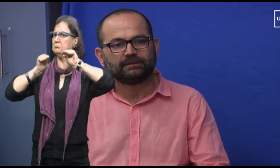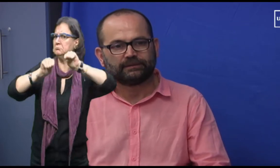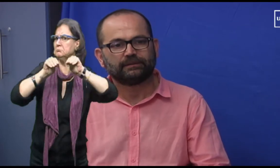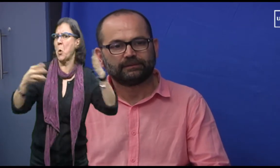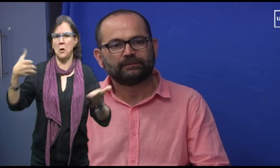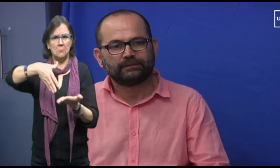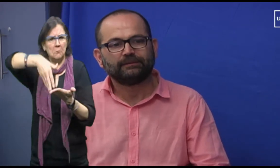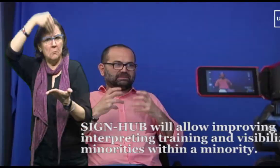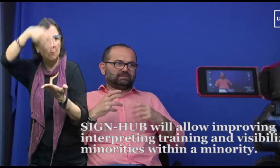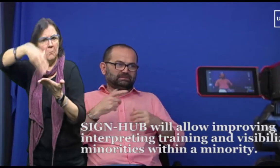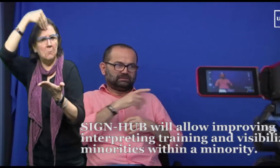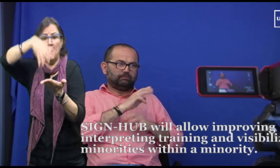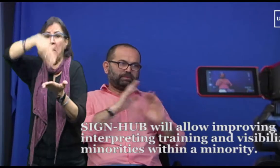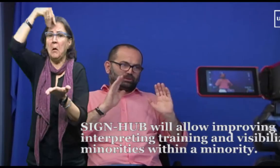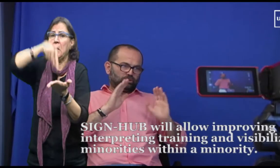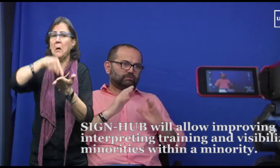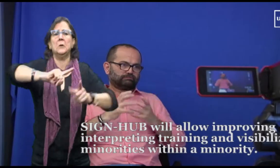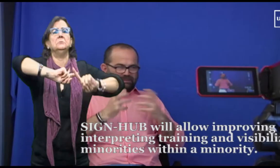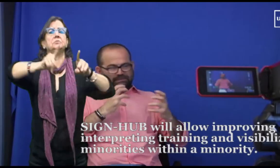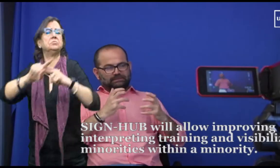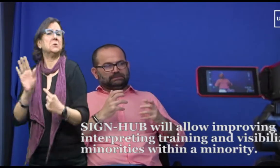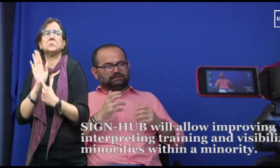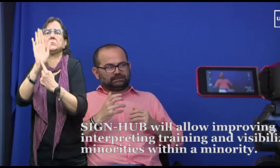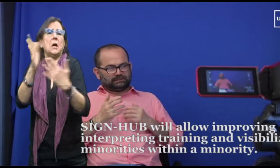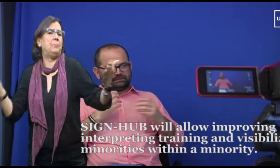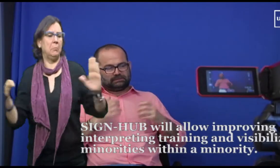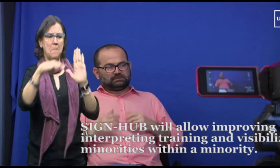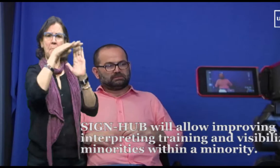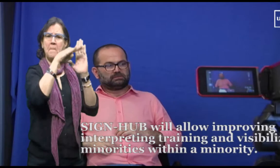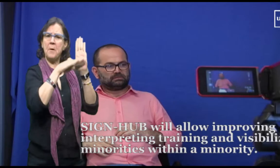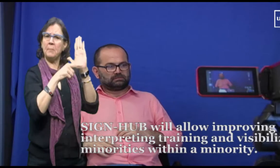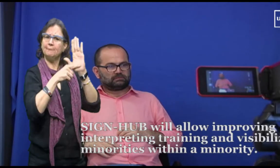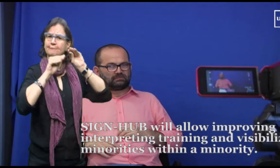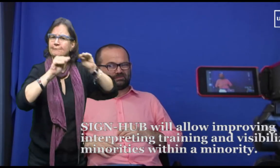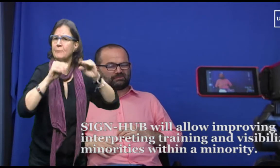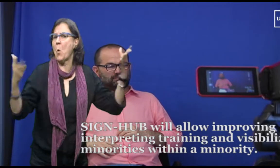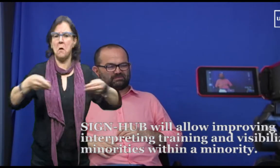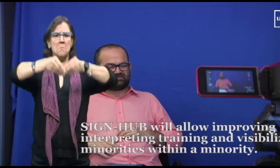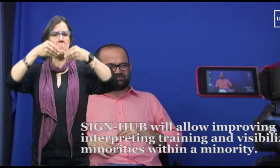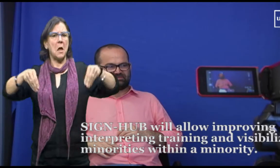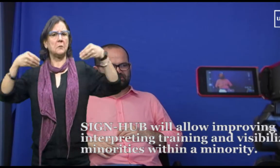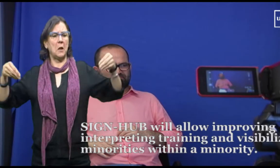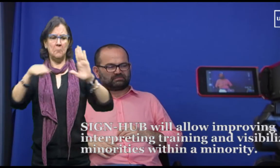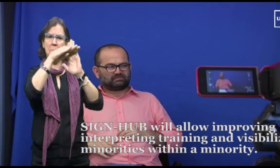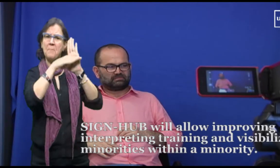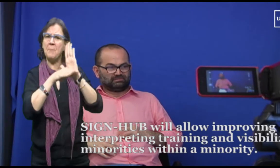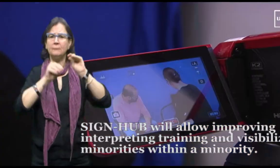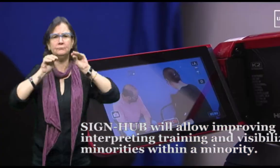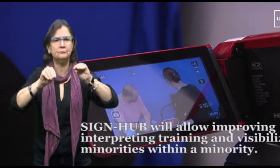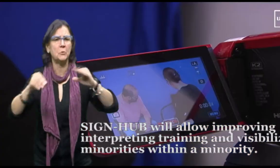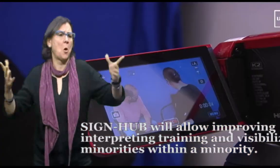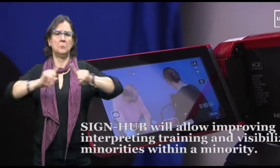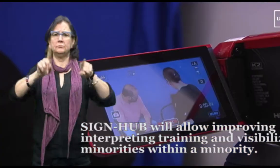visibilizar minorías dentro de una minoría y documentar, dar valor y diseminar la riqueza de su herencia cultural y lingüística.